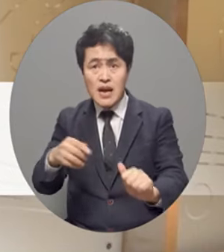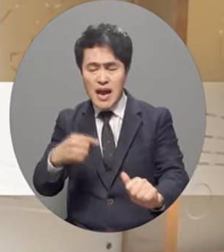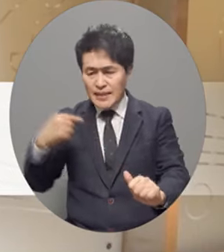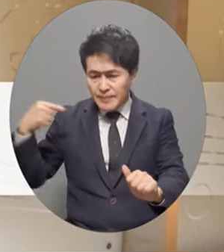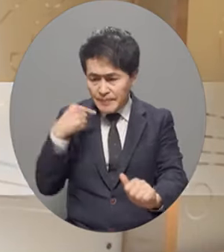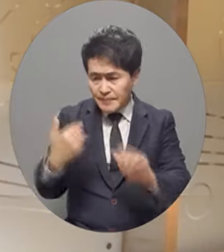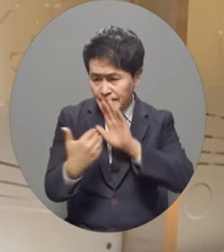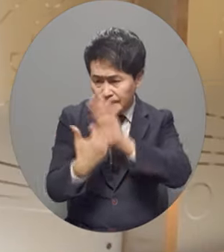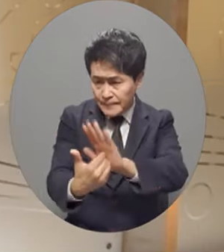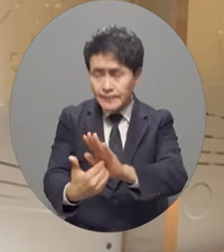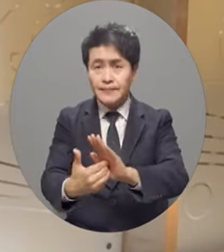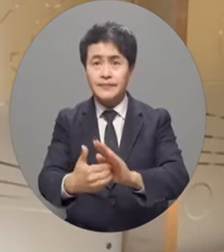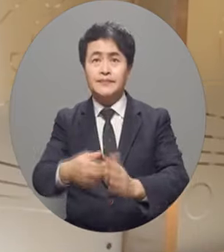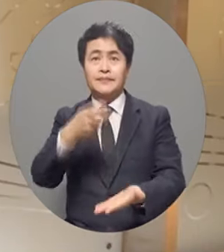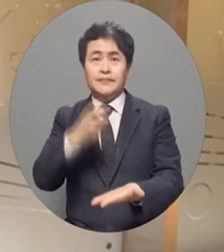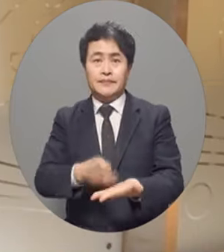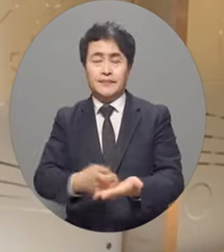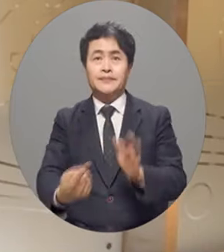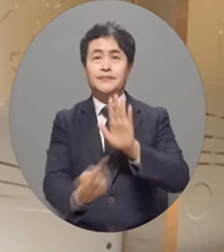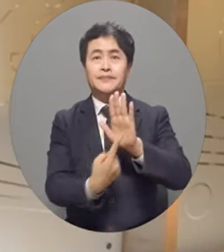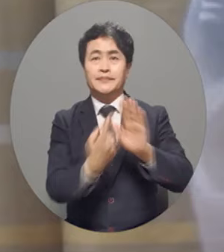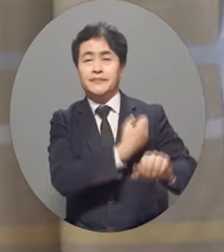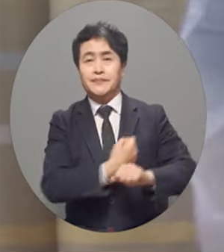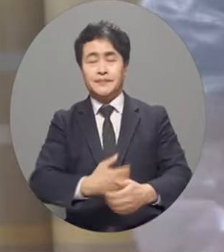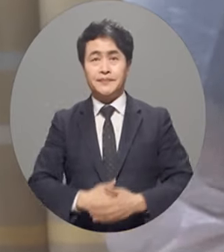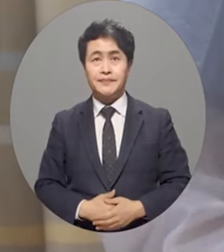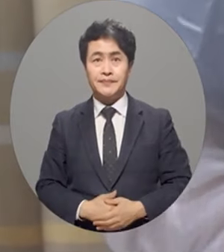행위에 대해서는 엄정하게 조치하겠다는 방침을 밝혔습니다.